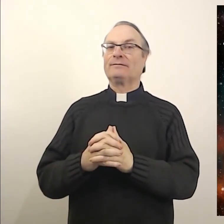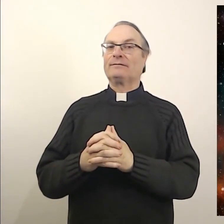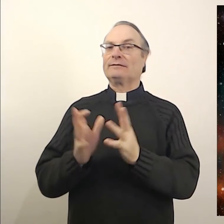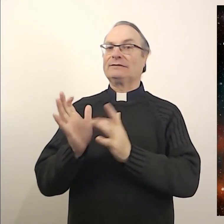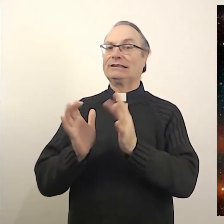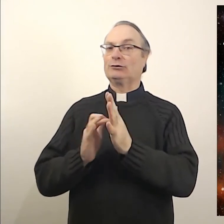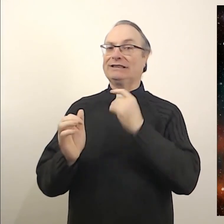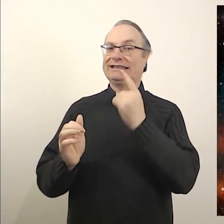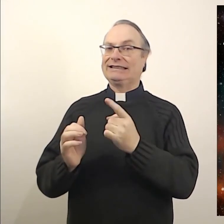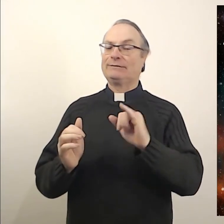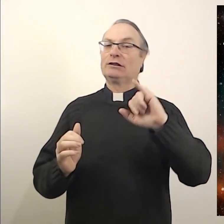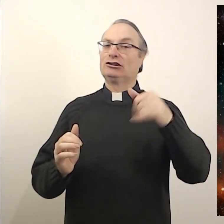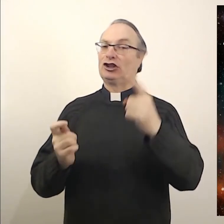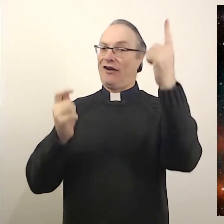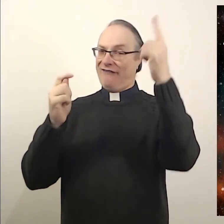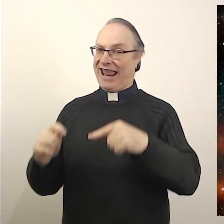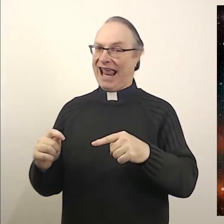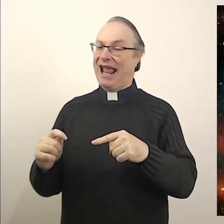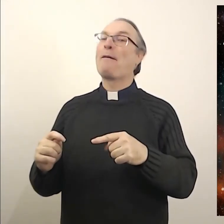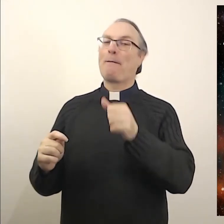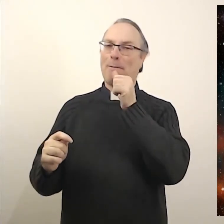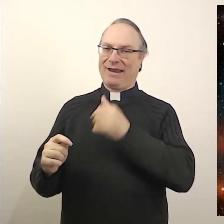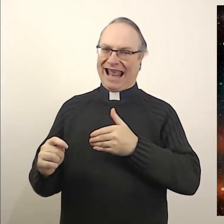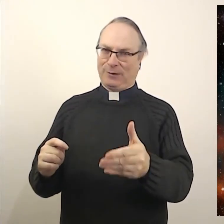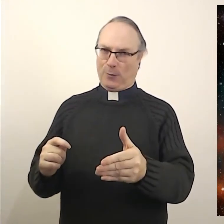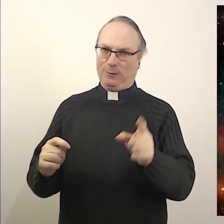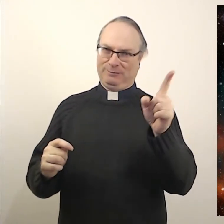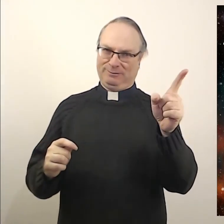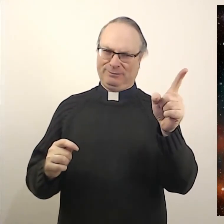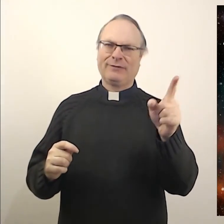Jésus dit: Je viens bientôt.